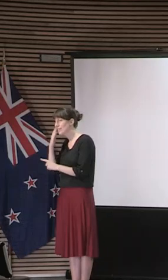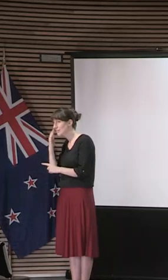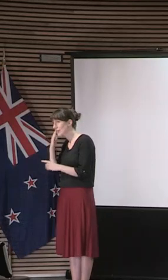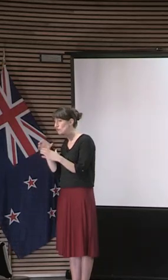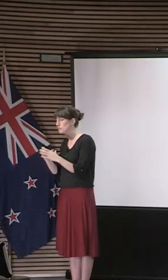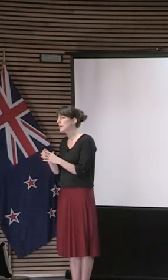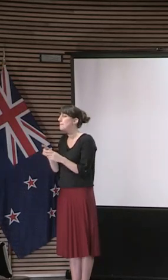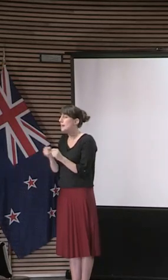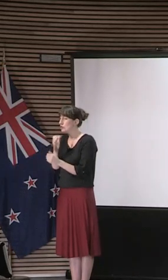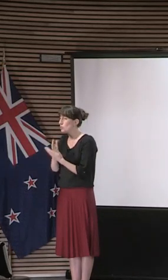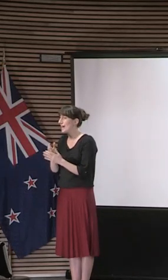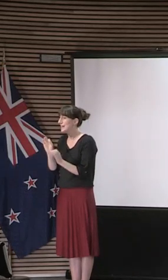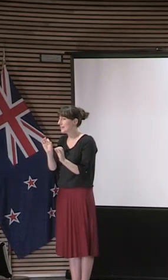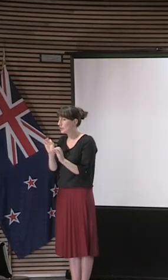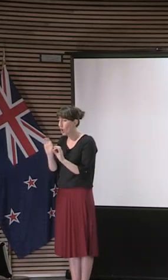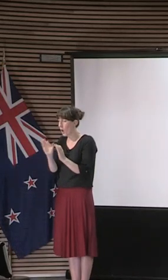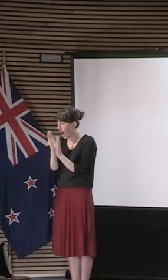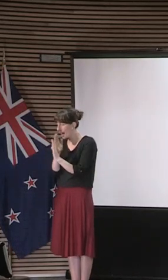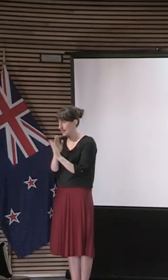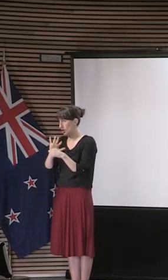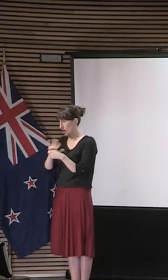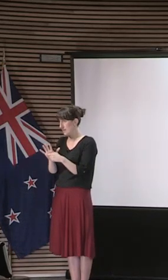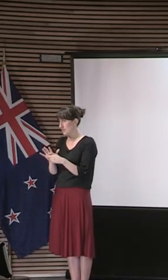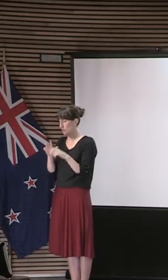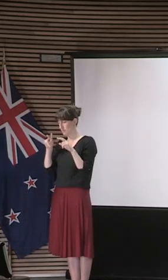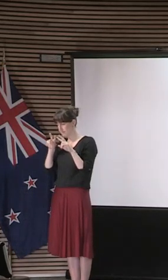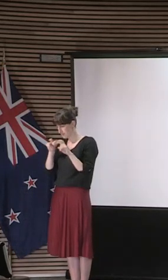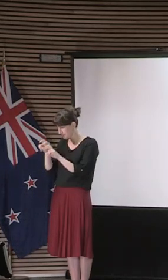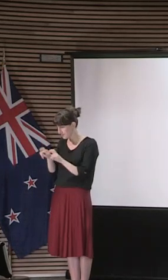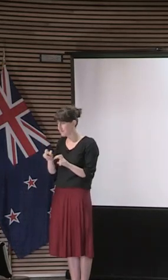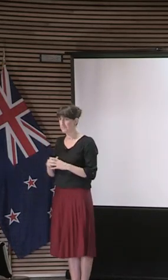neke taatau ki te Taumata 2 ka mahia e matou i tera e whakamarama ana i te mate uruta kupu tohutohu mo te tuku tauira papa e tika ana kia maatau he